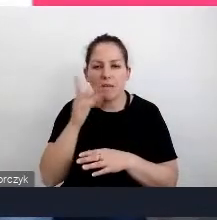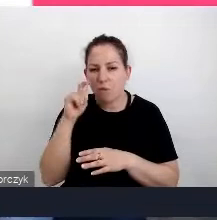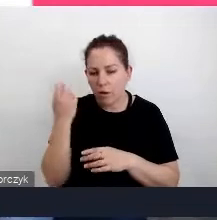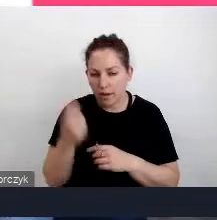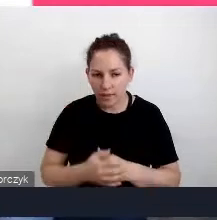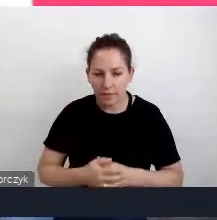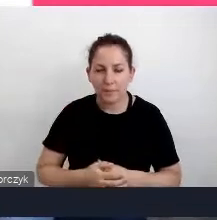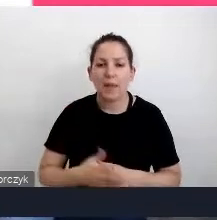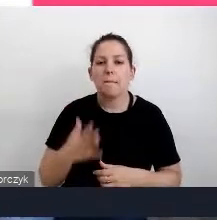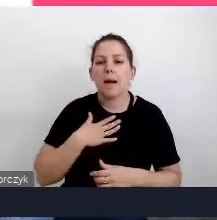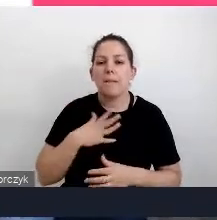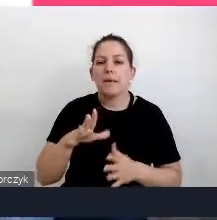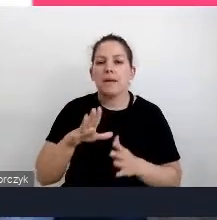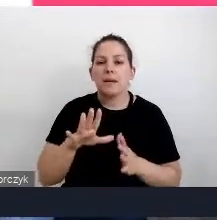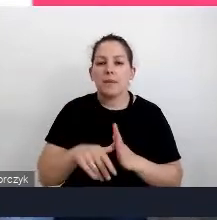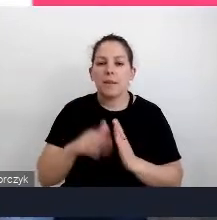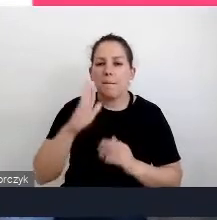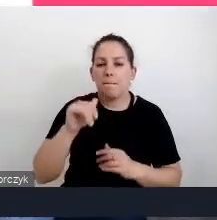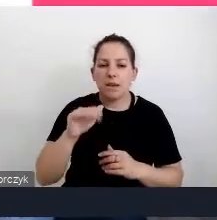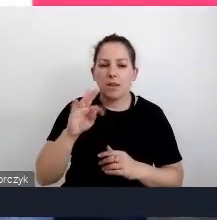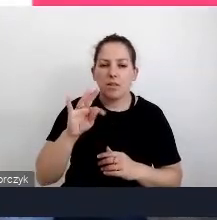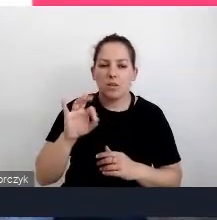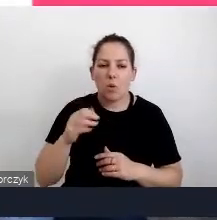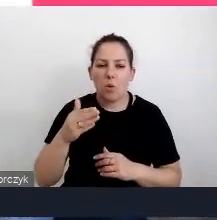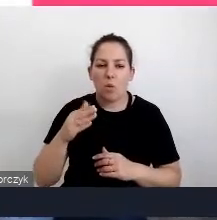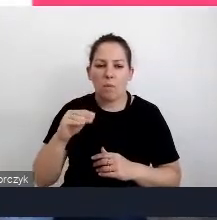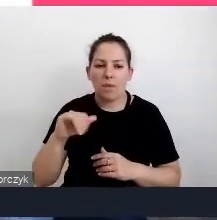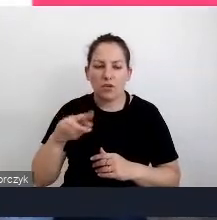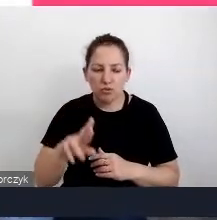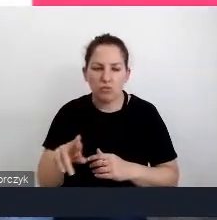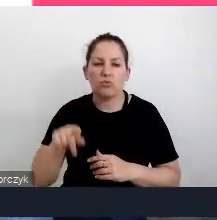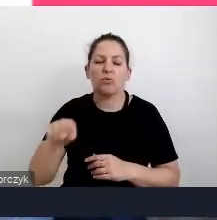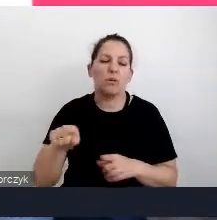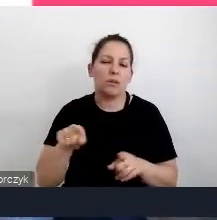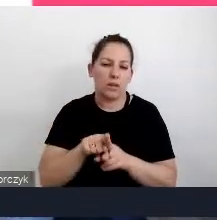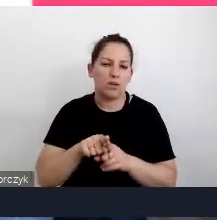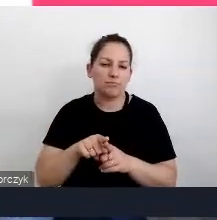Mamy miasto Żytomierz, które jest z nami zaprzyjaźnione i tylko w ostatnich miesiącach